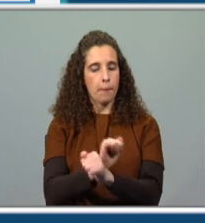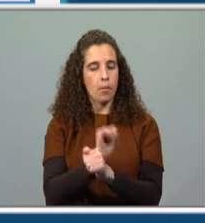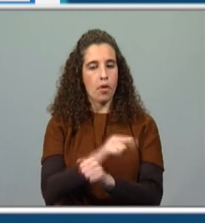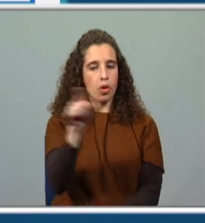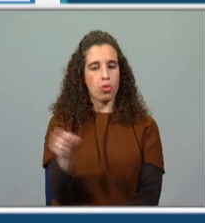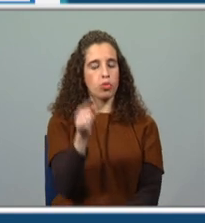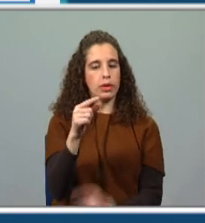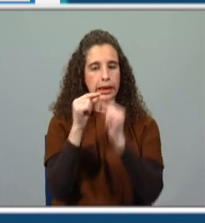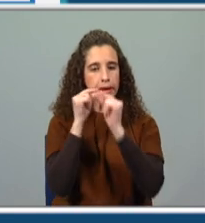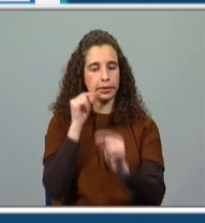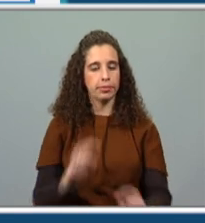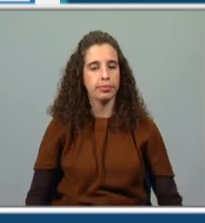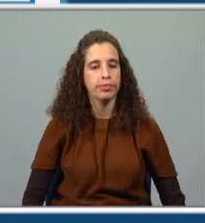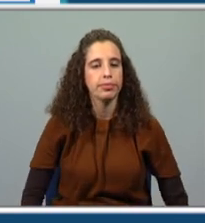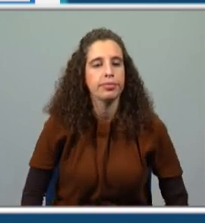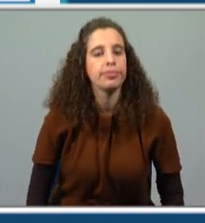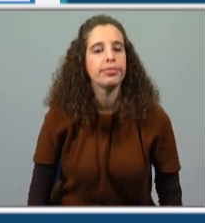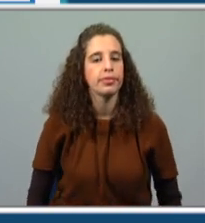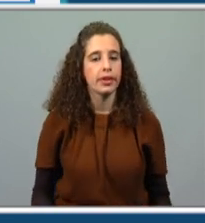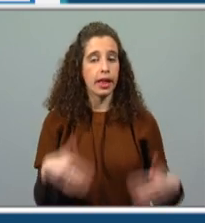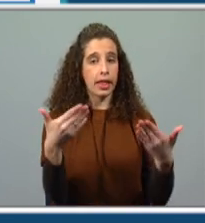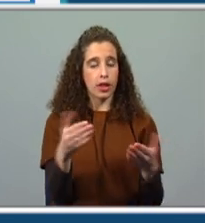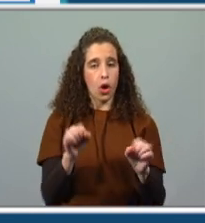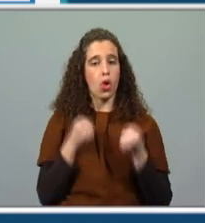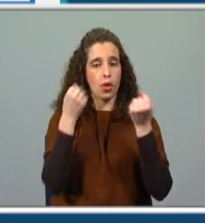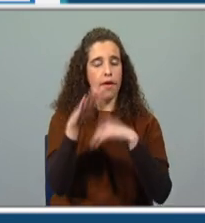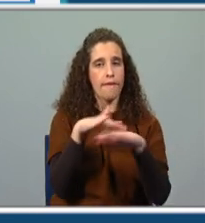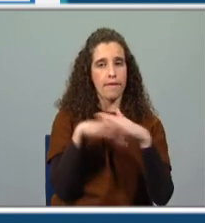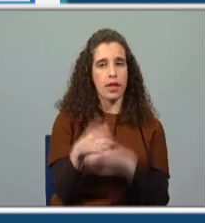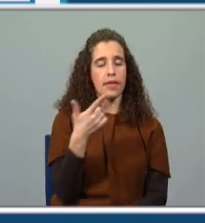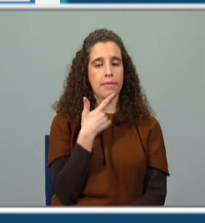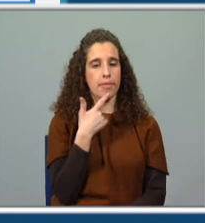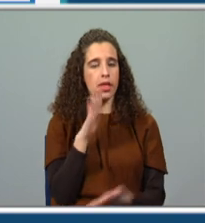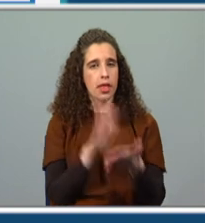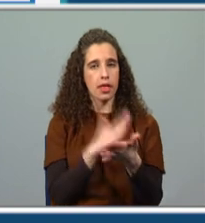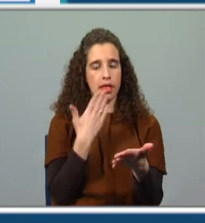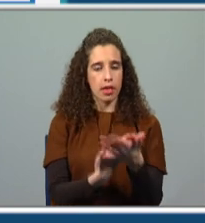moinho a palinha e assim conseguimos fazer a compreensão e interpretação de 用稻草碾磨，這就是我們得到的理解和解釋